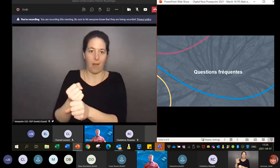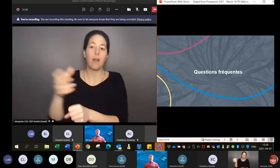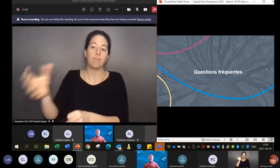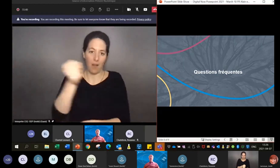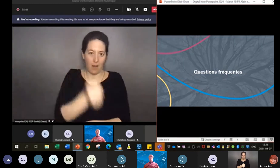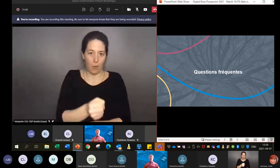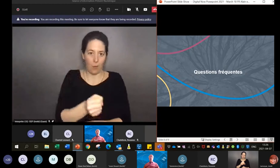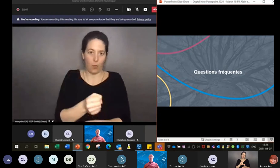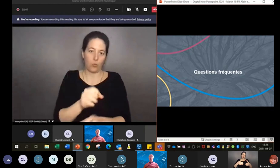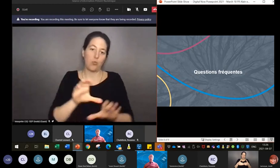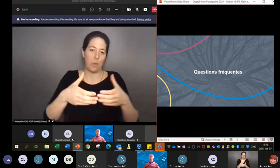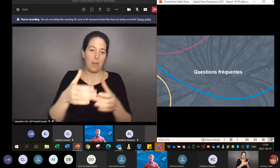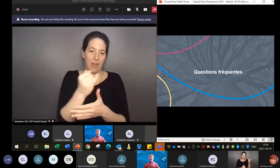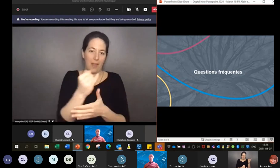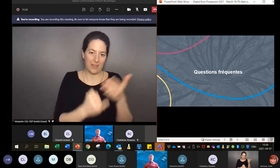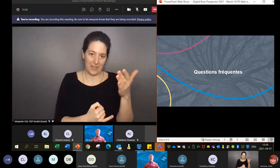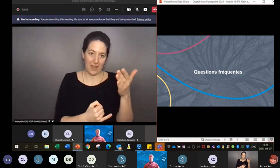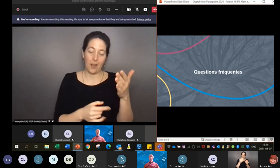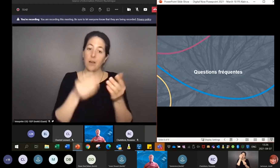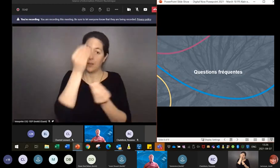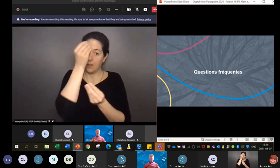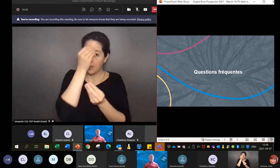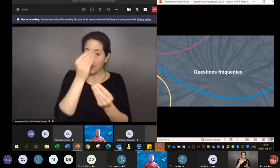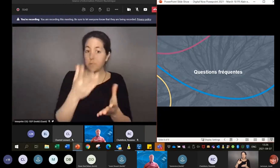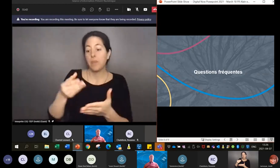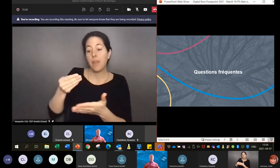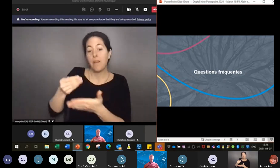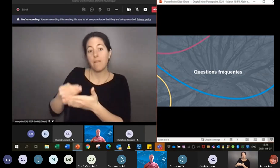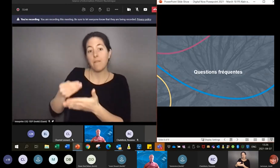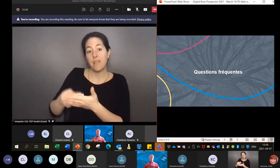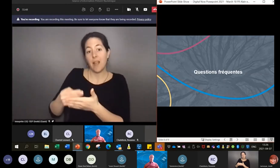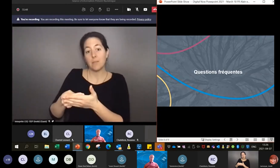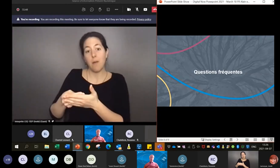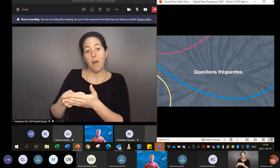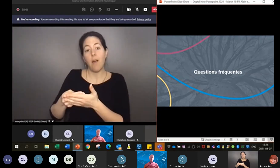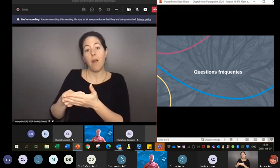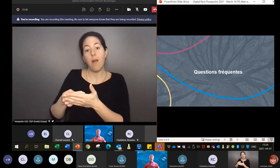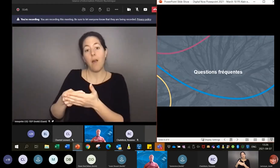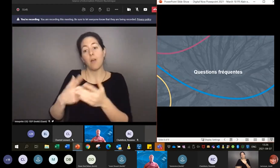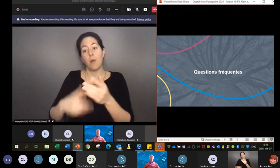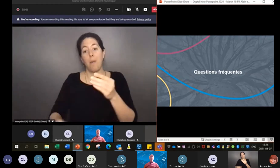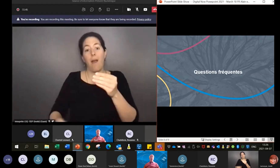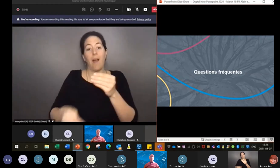financement vient en complémentarité avec les autres mesures de soutien